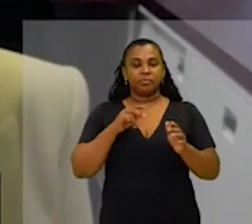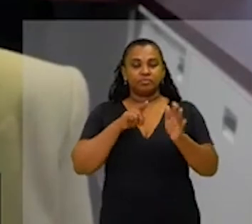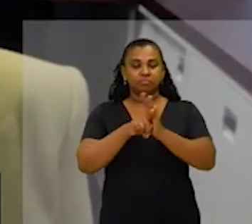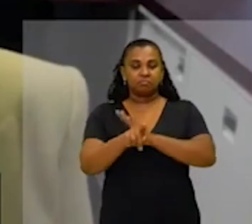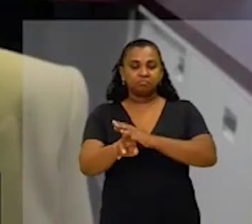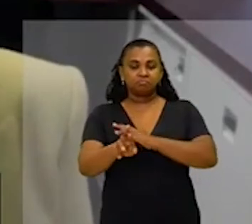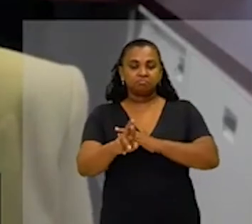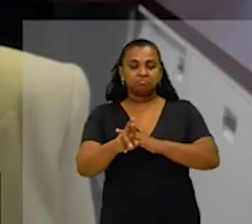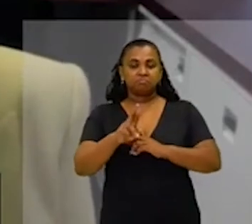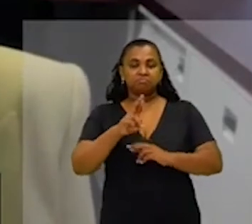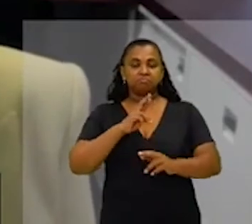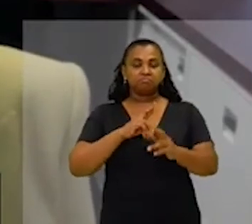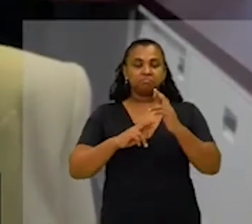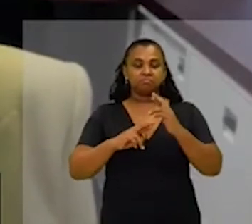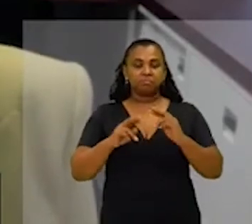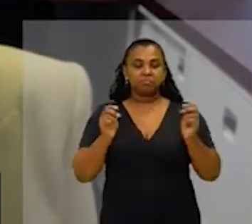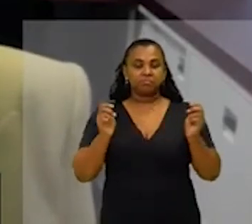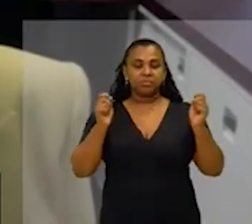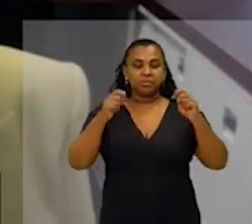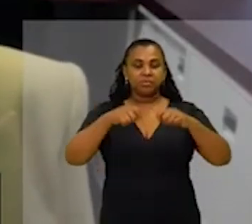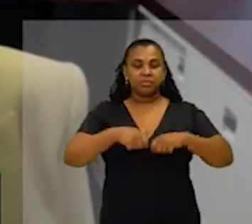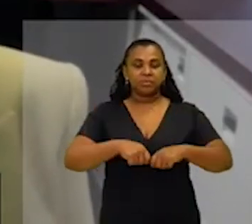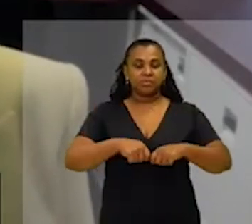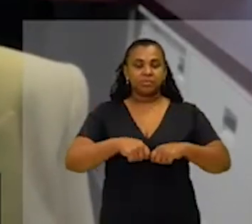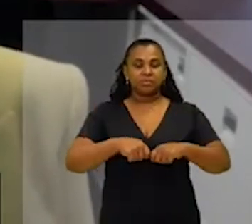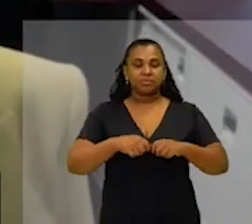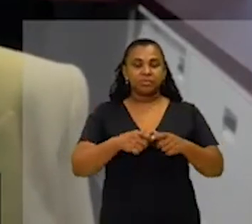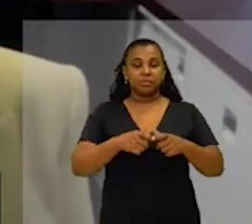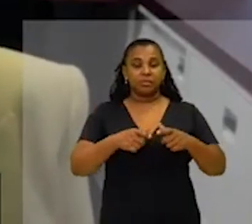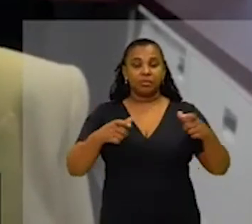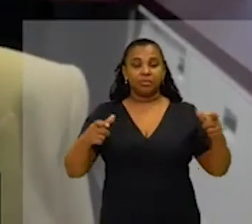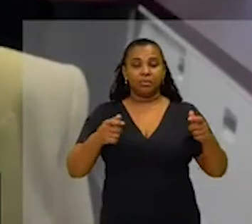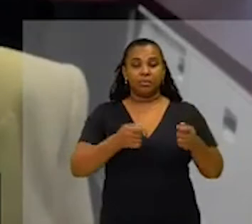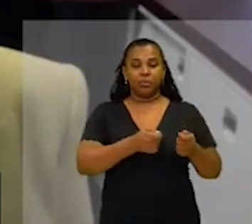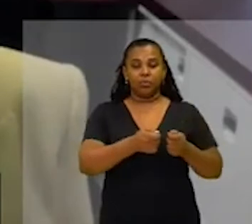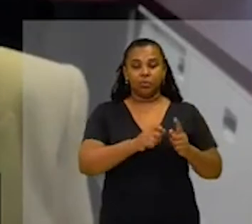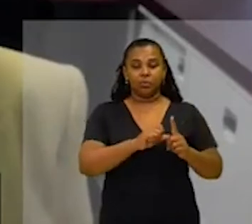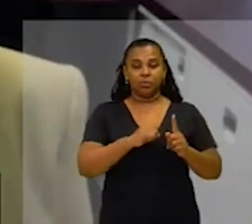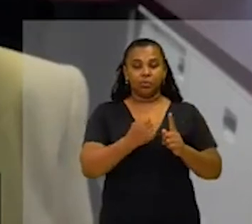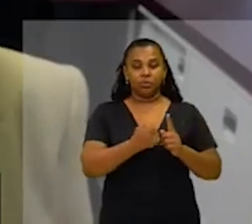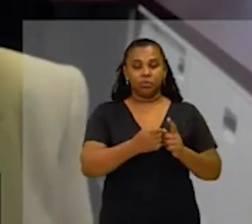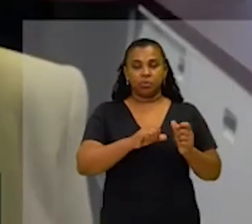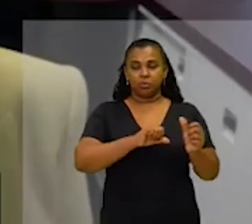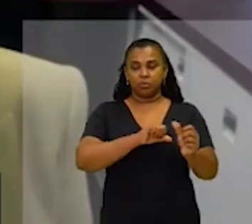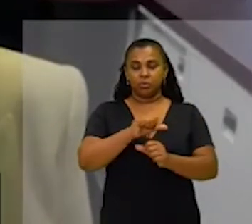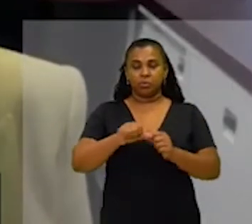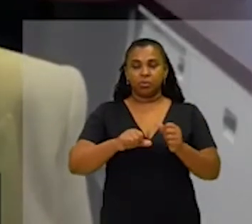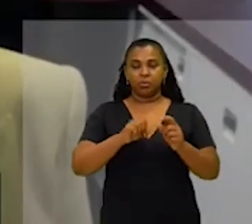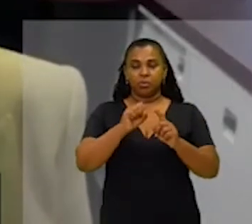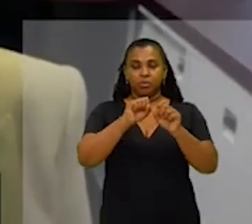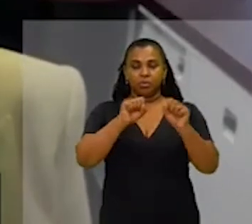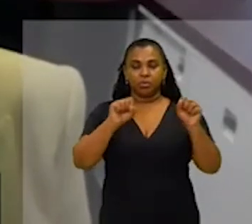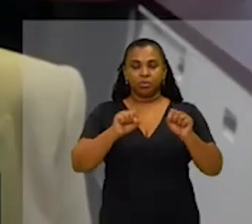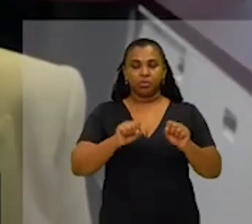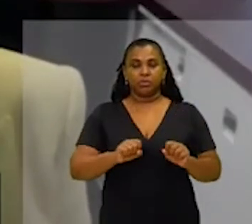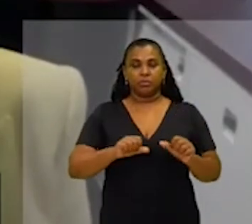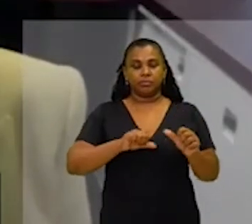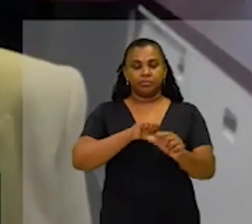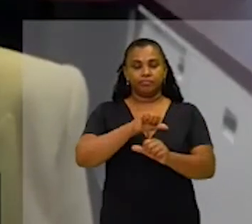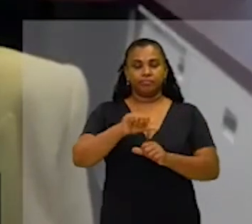de ampliar o controle social pela modificação do sistema lo da modificação de regulamentos